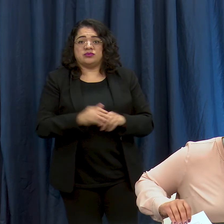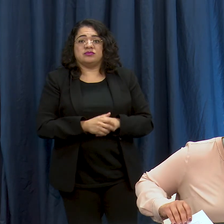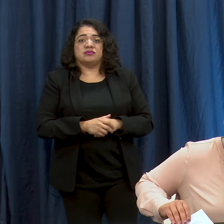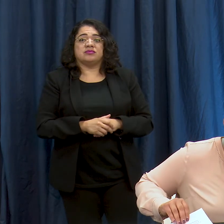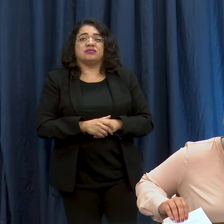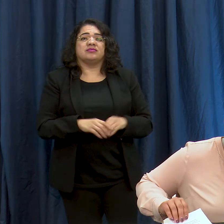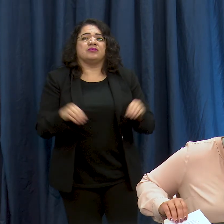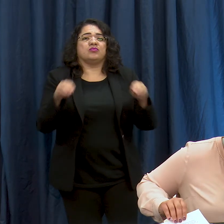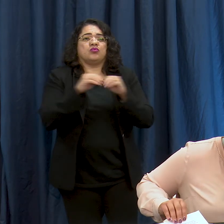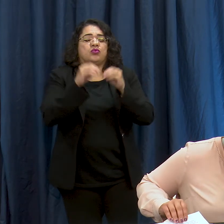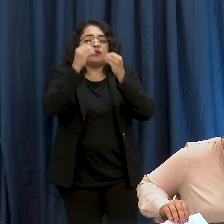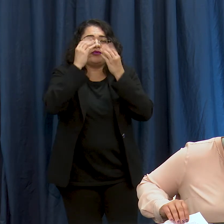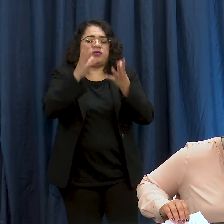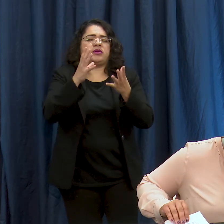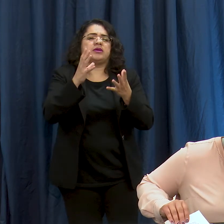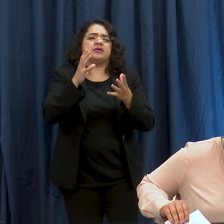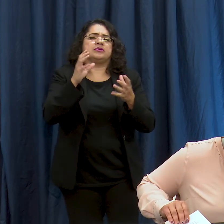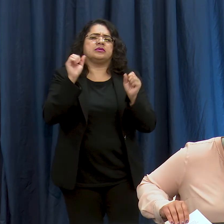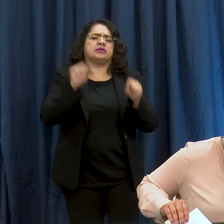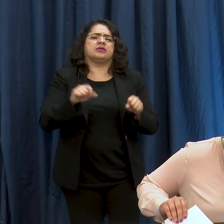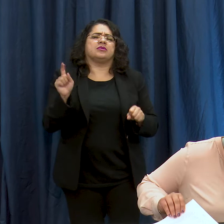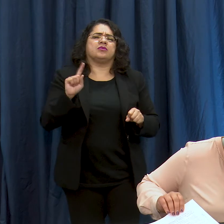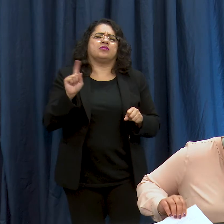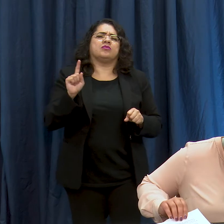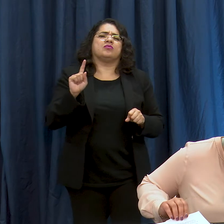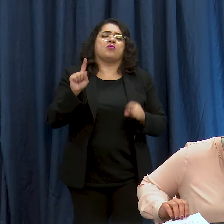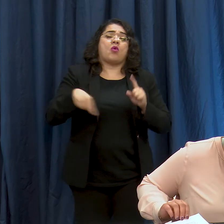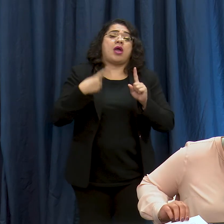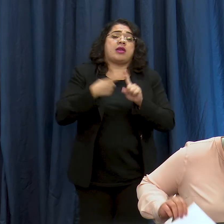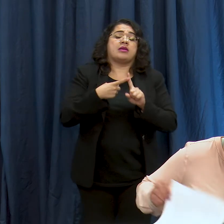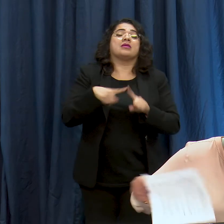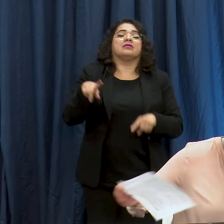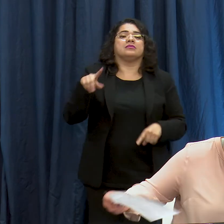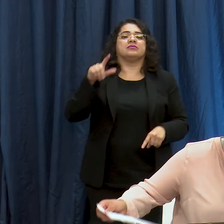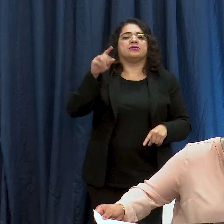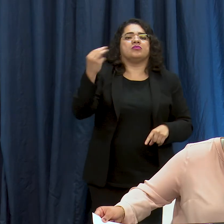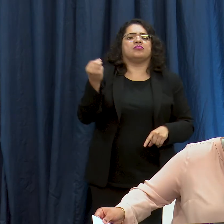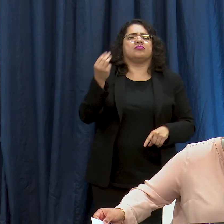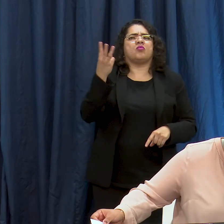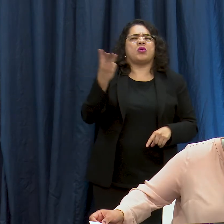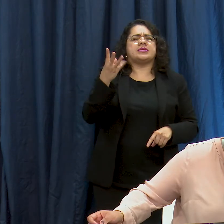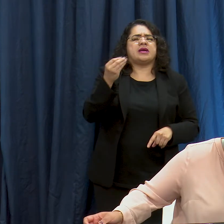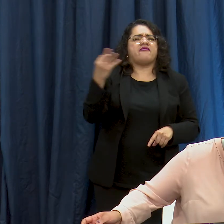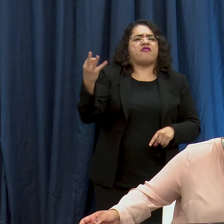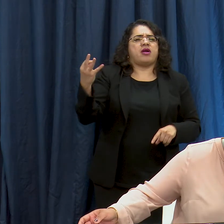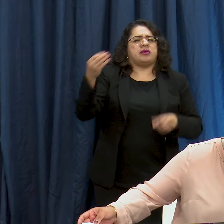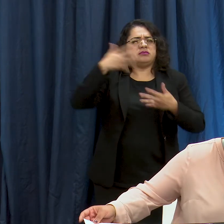información sobre so do miércoles o jueves este también queremos practicar